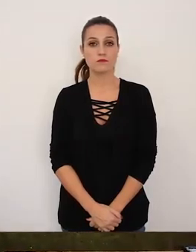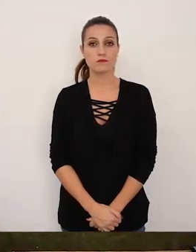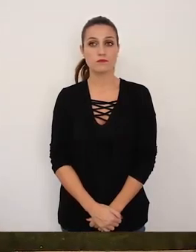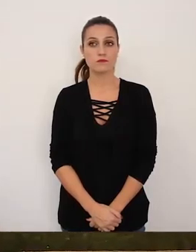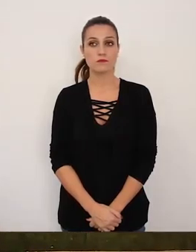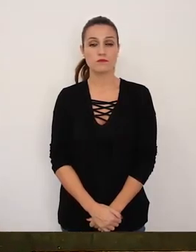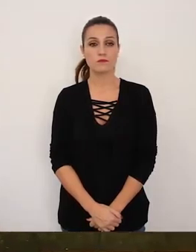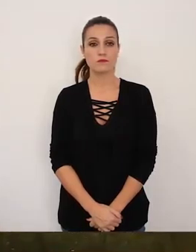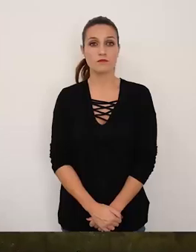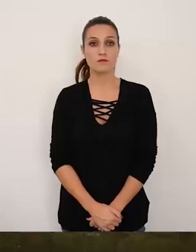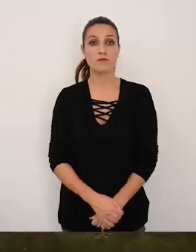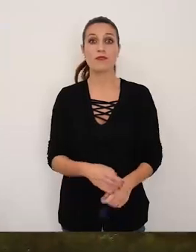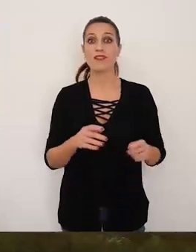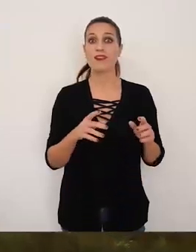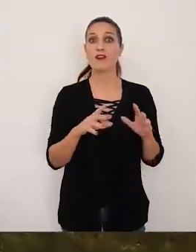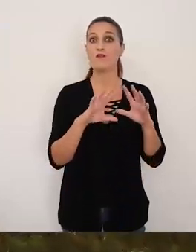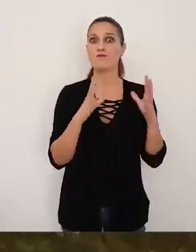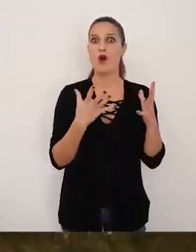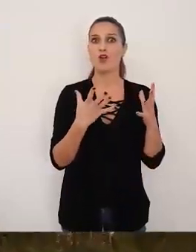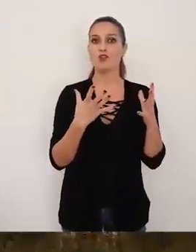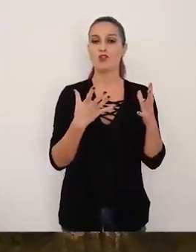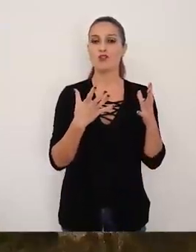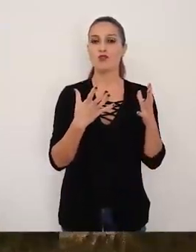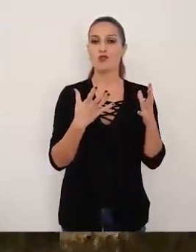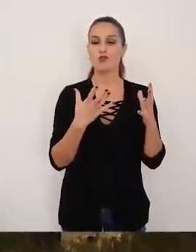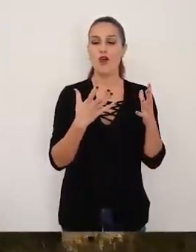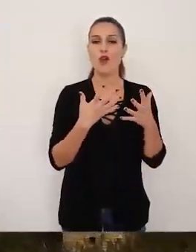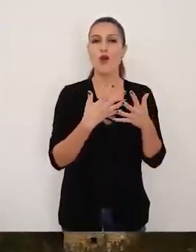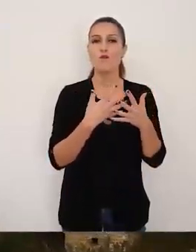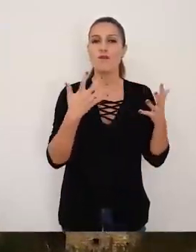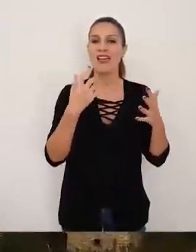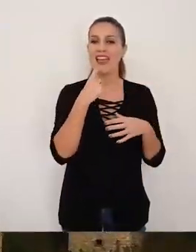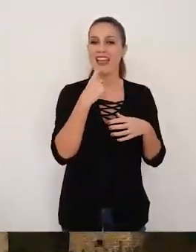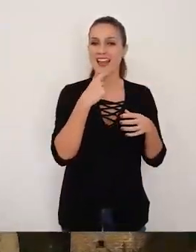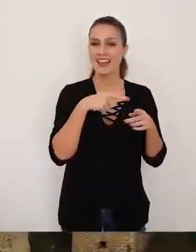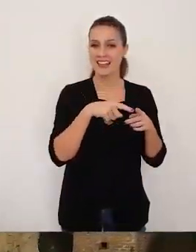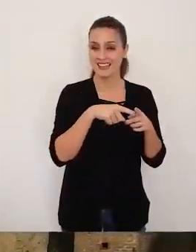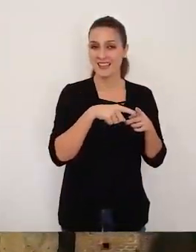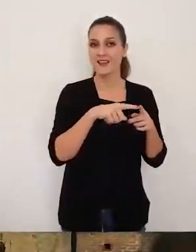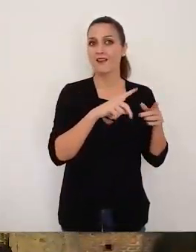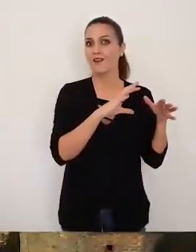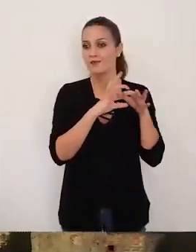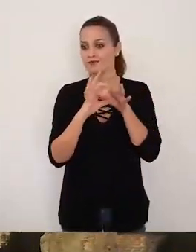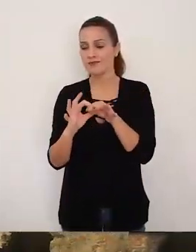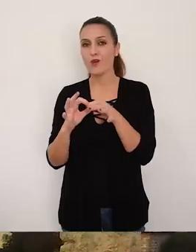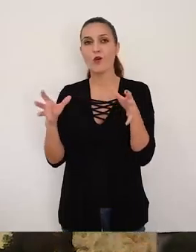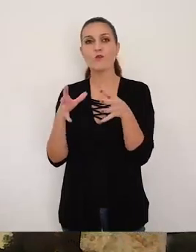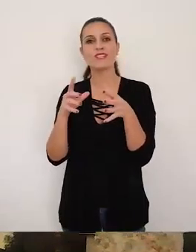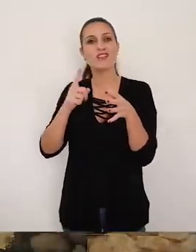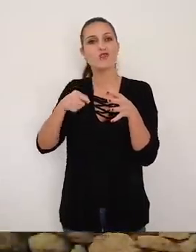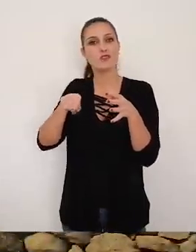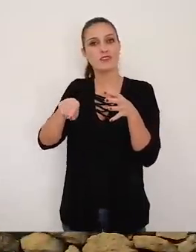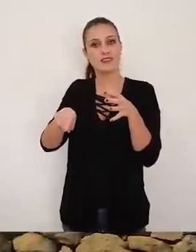A coniugare il mondo megalitico con la devozione religiosa giurdignanese è la Cripta di San Paolo.